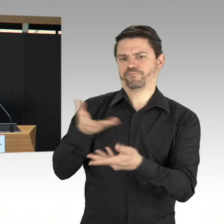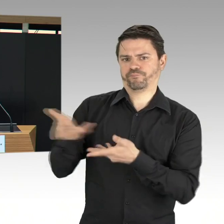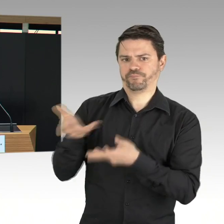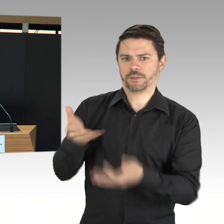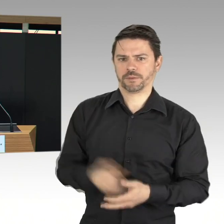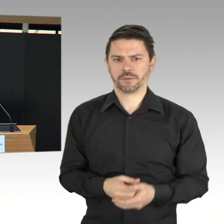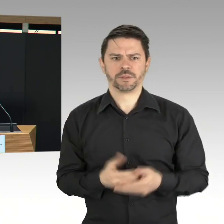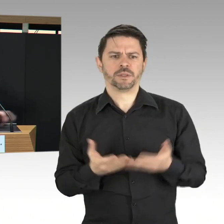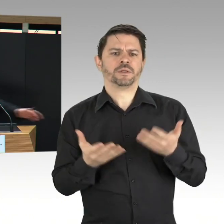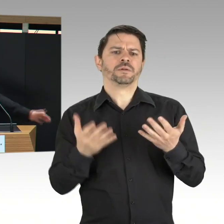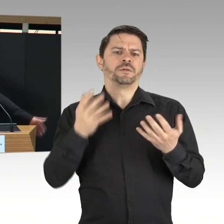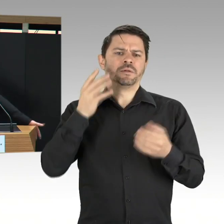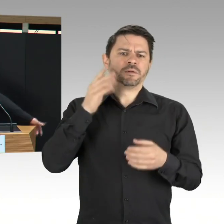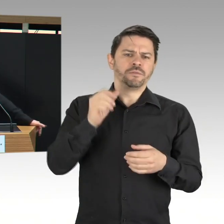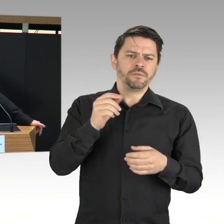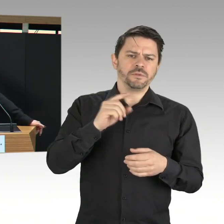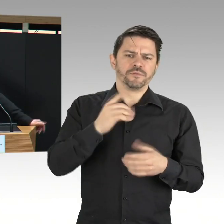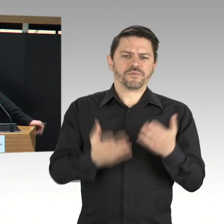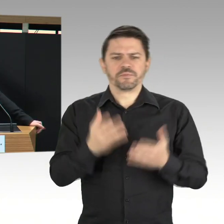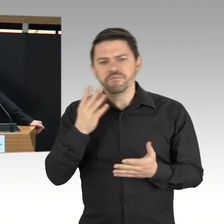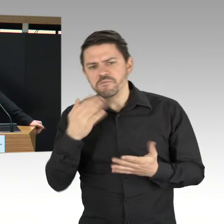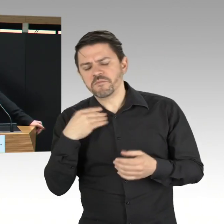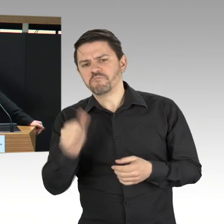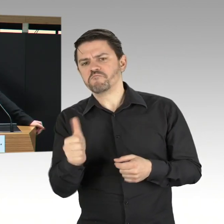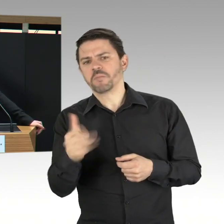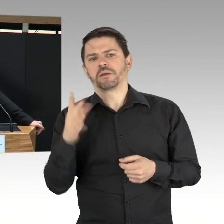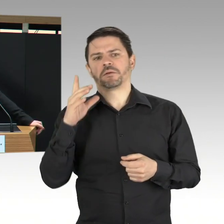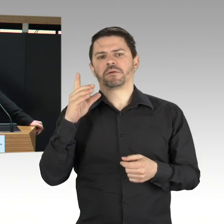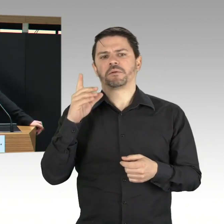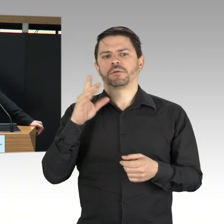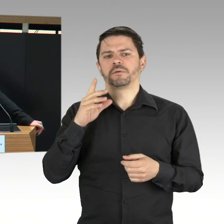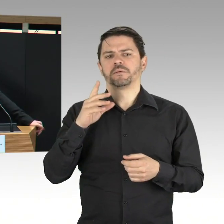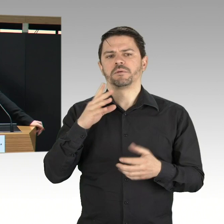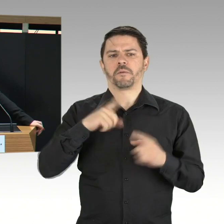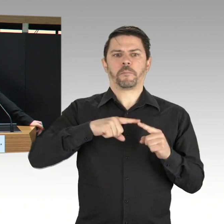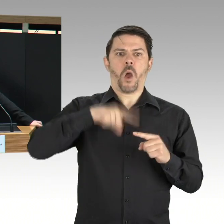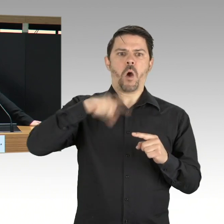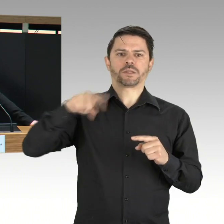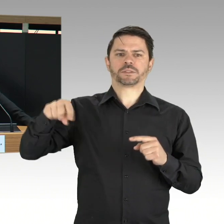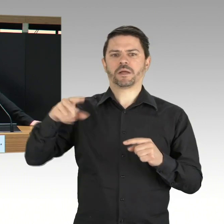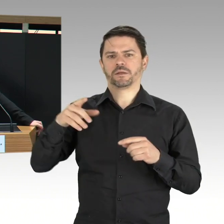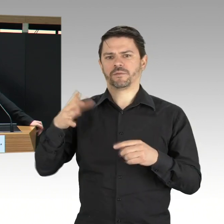machen Sie Ihre Hausaufgaben erst mal bei sich im Bezirk, denn Sie haben hier gesagt,